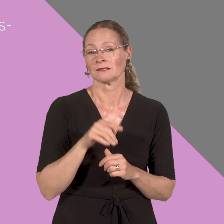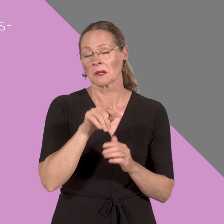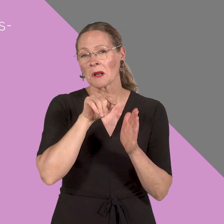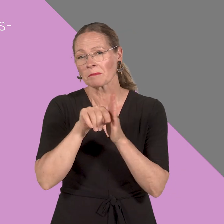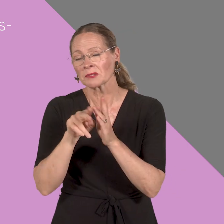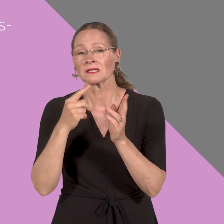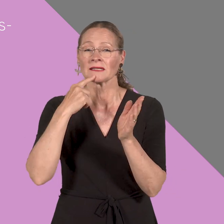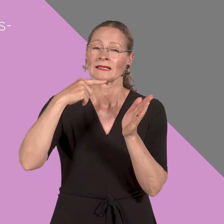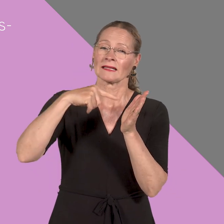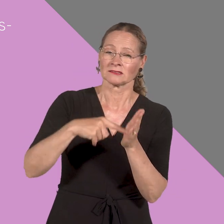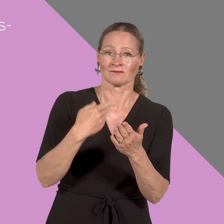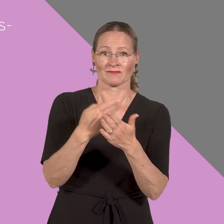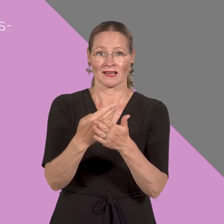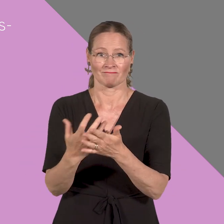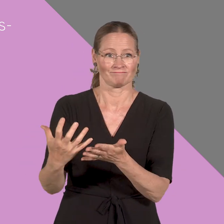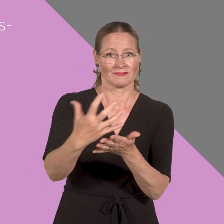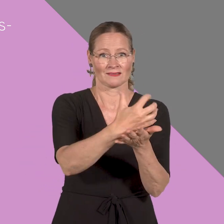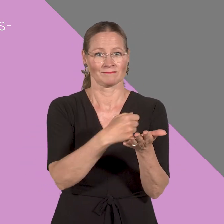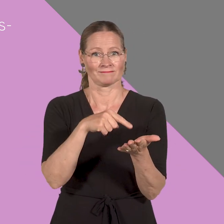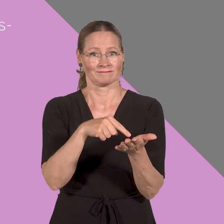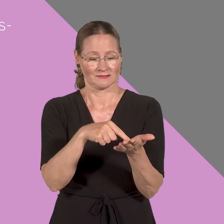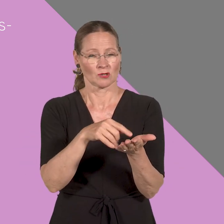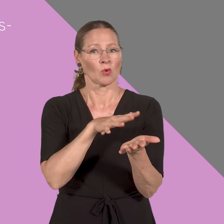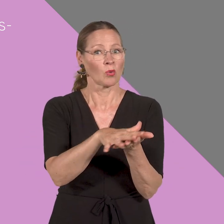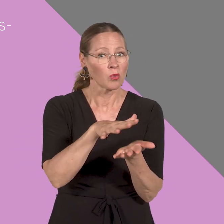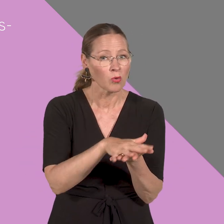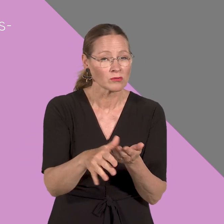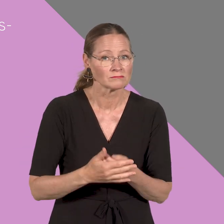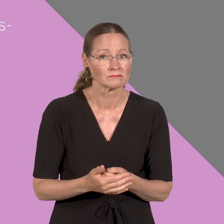jossa käytiin läpi muun muassa varainhankinnan kuluja.